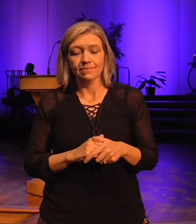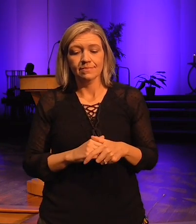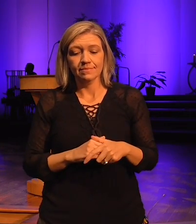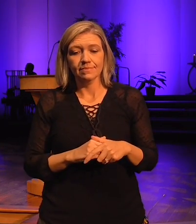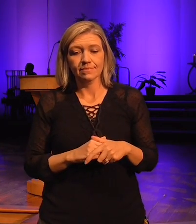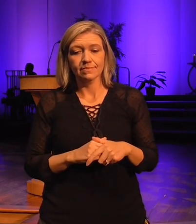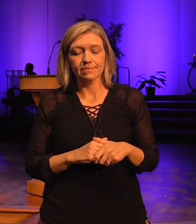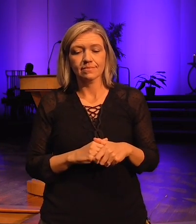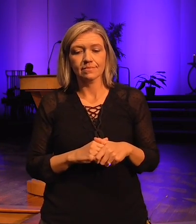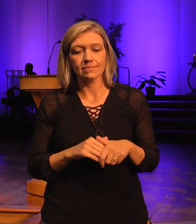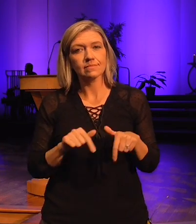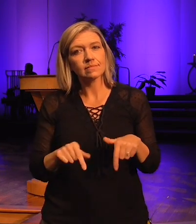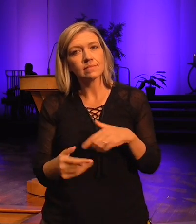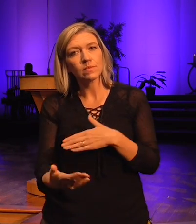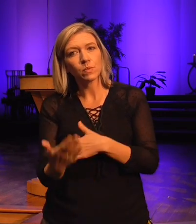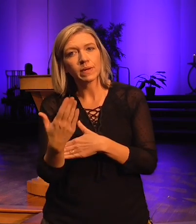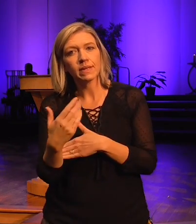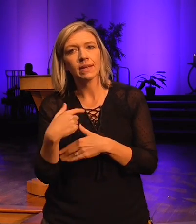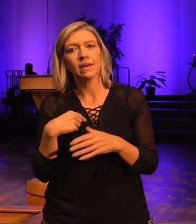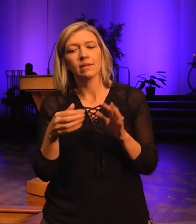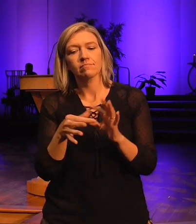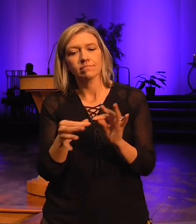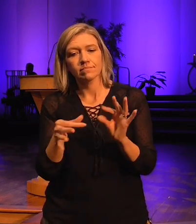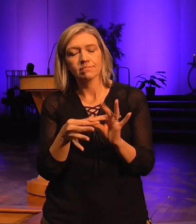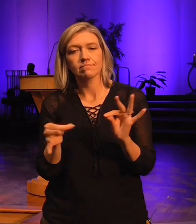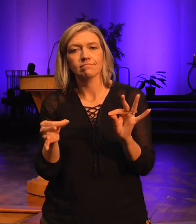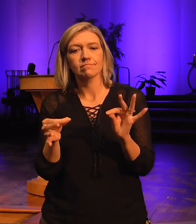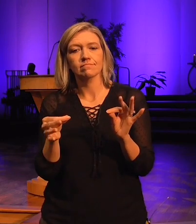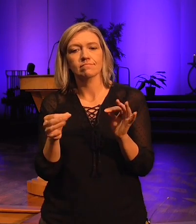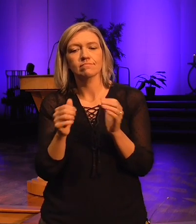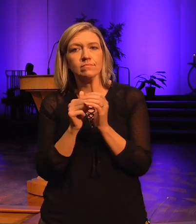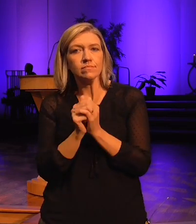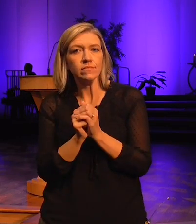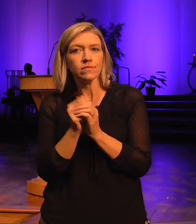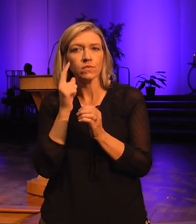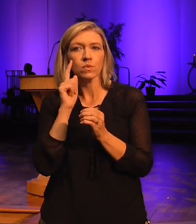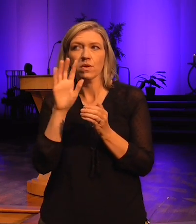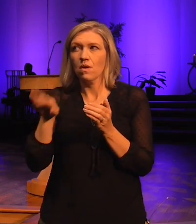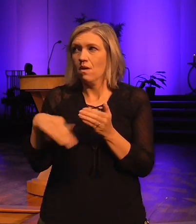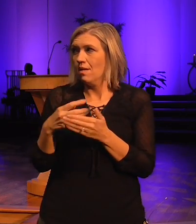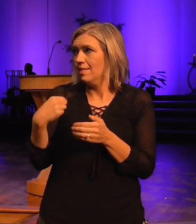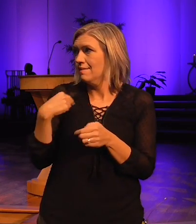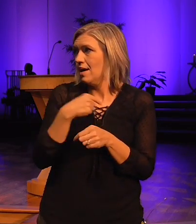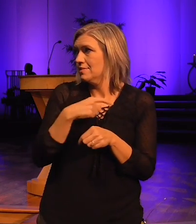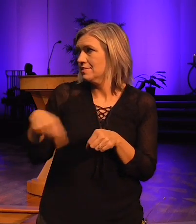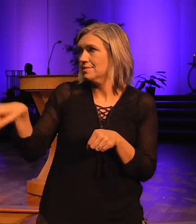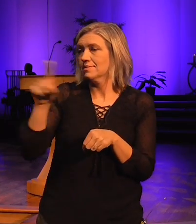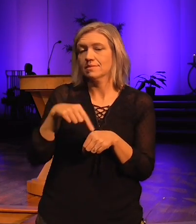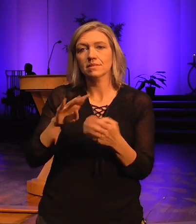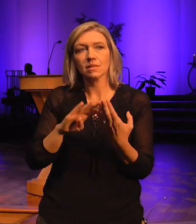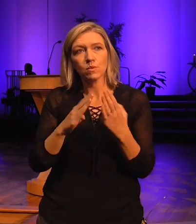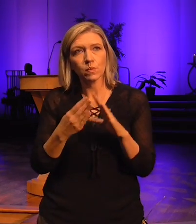esta mañana solo digo una palabra para todos nosotros en nuestra comunidad sabemos que hay abundancia